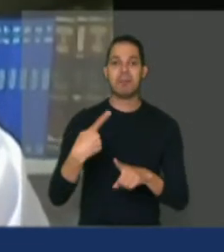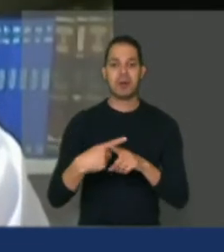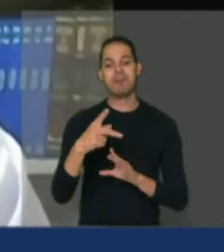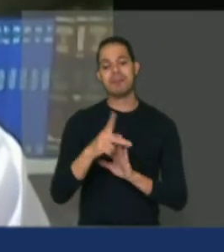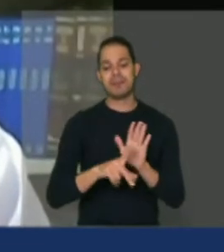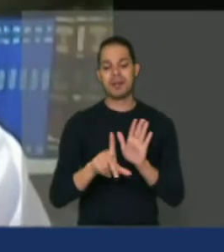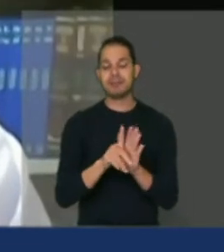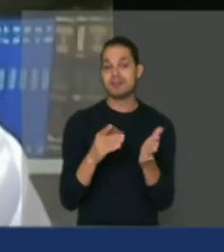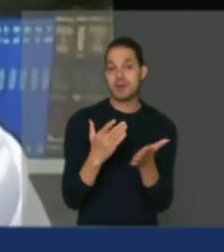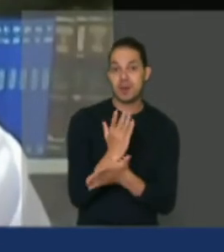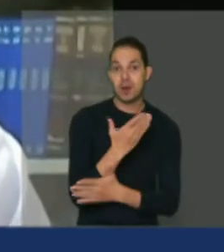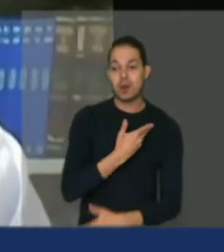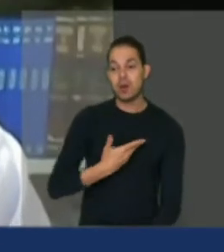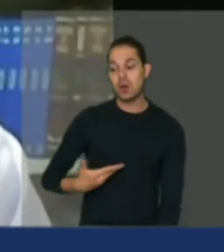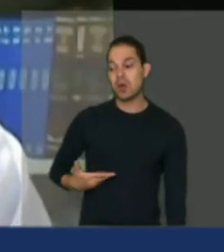VENDO O GOVERNO FEDERAL PROMOVER, UM DESMONTE, DA